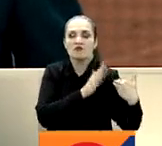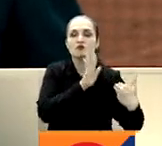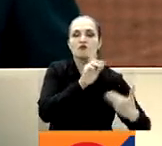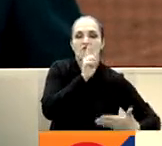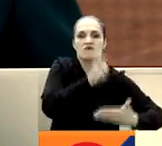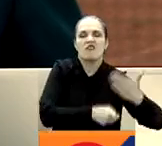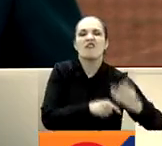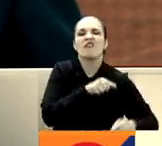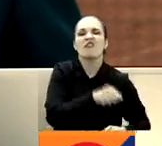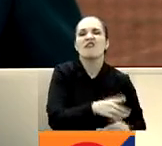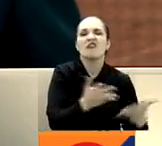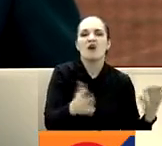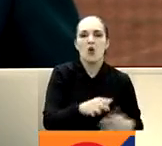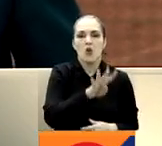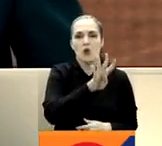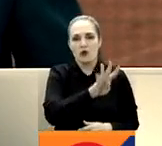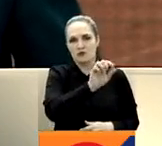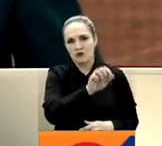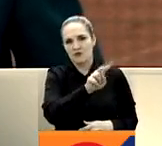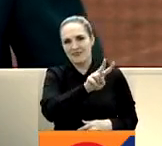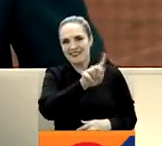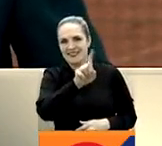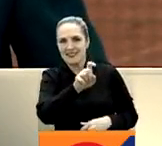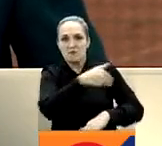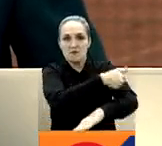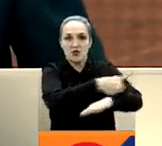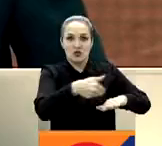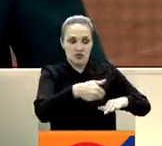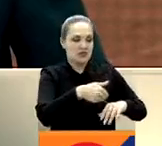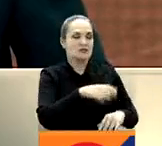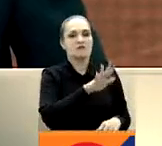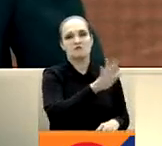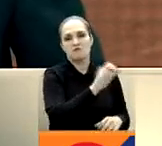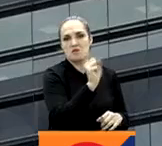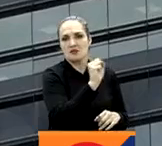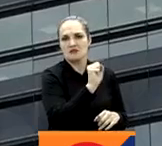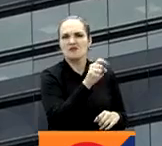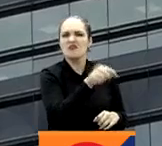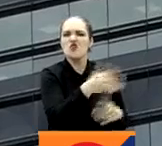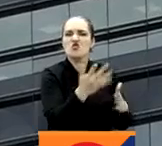LA CONTRALORíA GENERAL REPúBLICA RATIFICó EL FALLO DE RESPONSABILIDAD FISCAL. 4.3